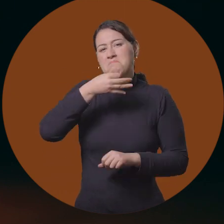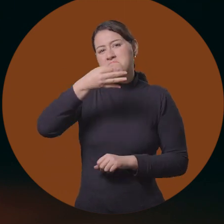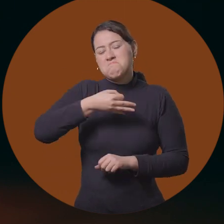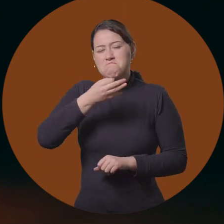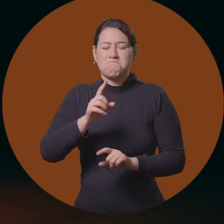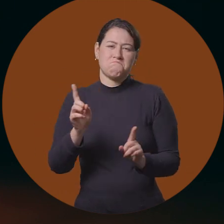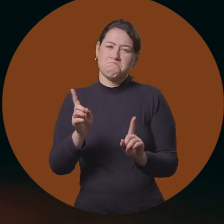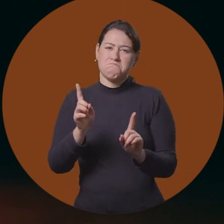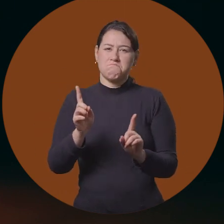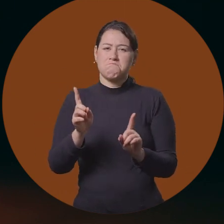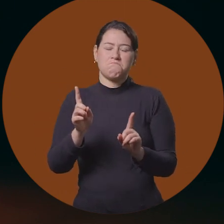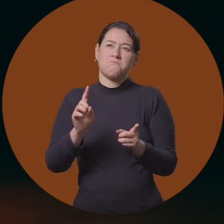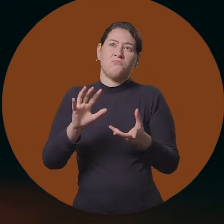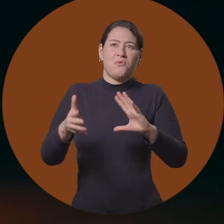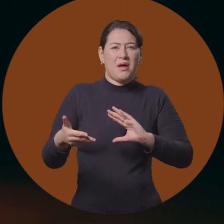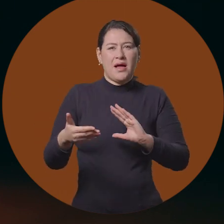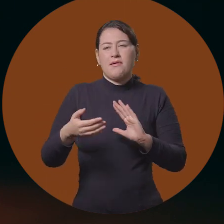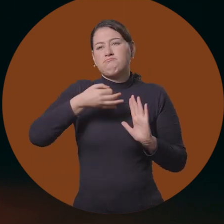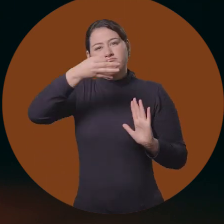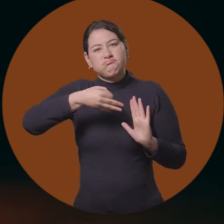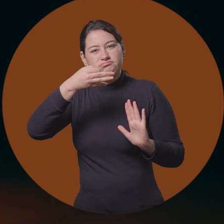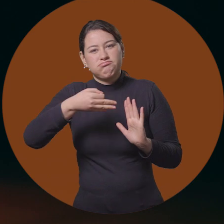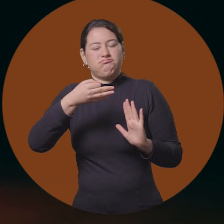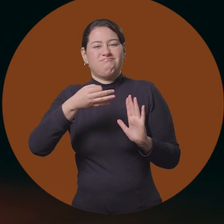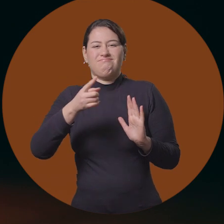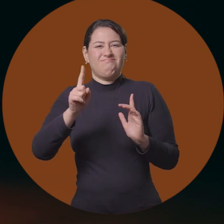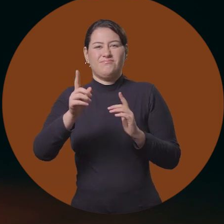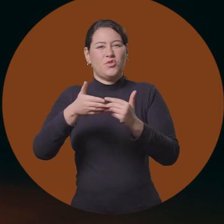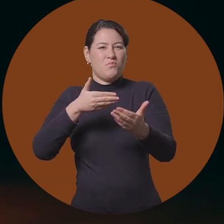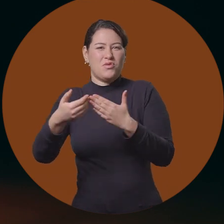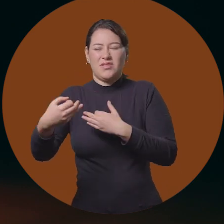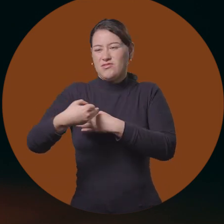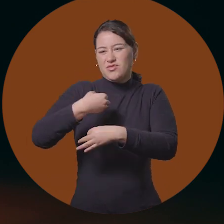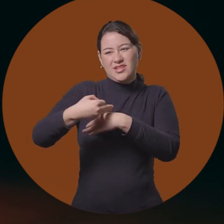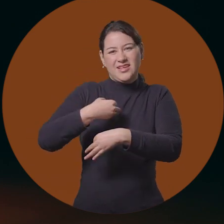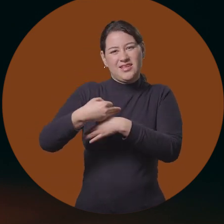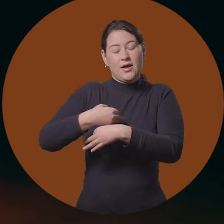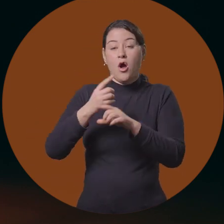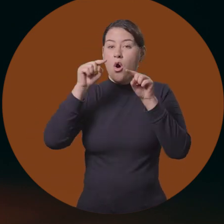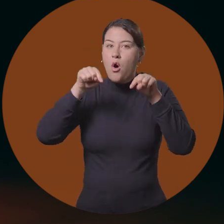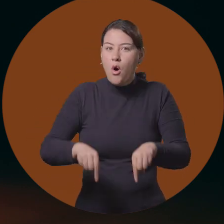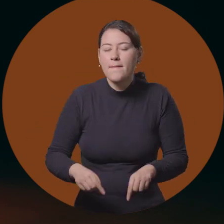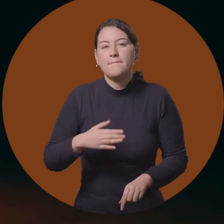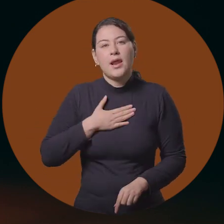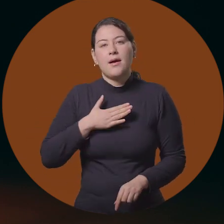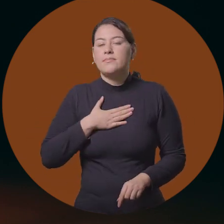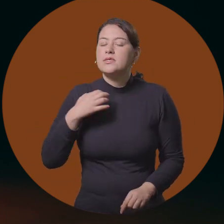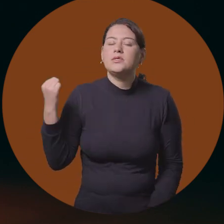tener que hacer presentaciones, no era algo que se enseñara. Hoy lo considero una habilidad fundamental.